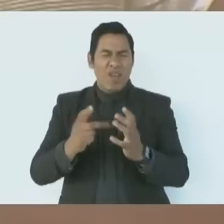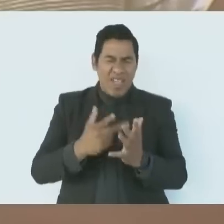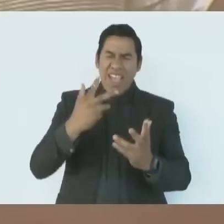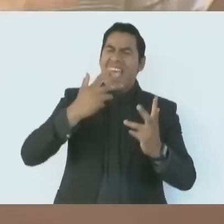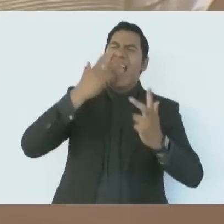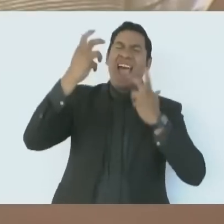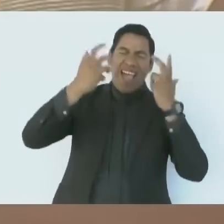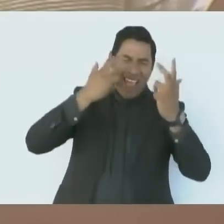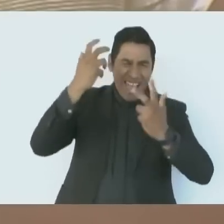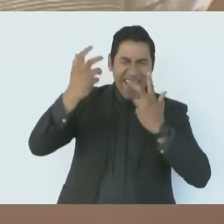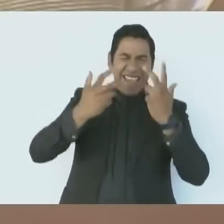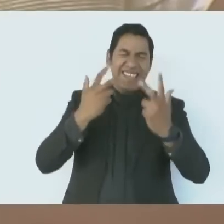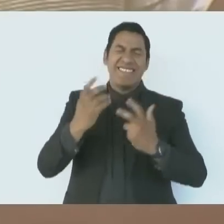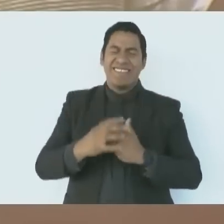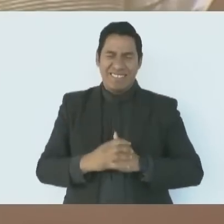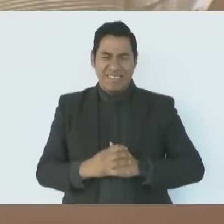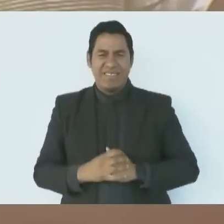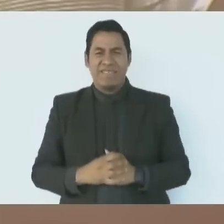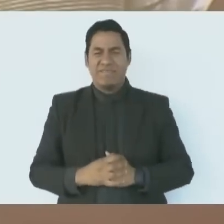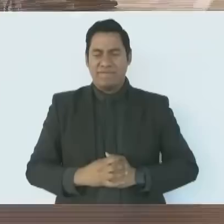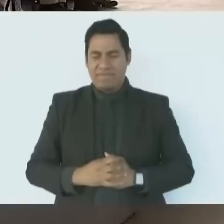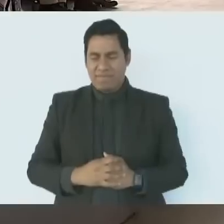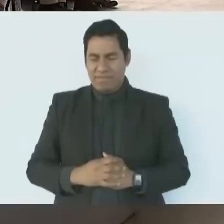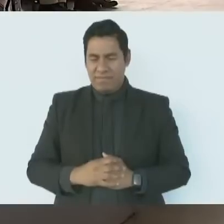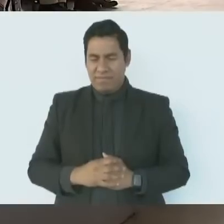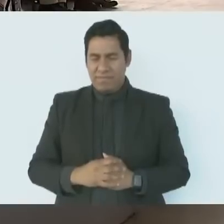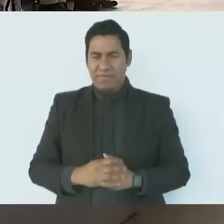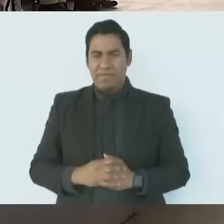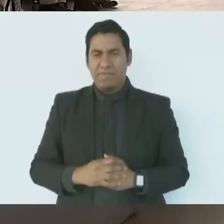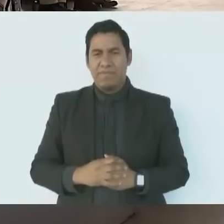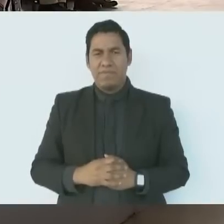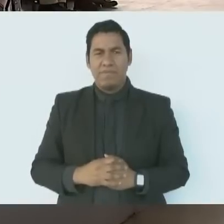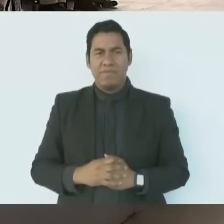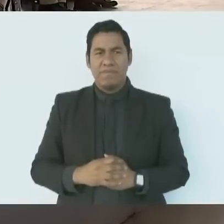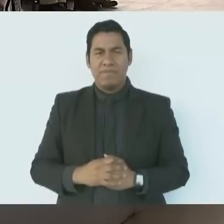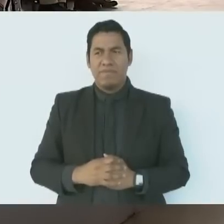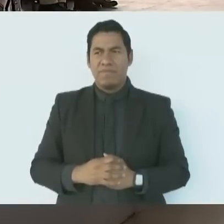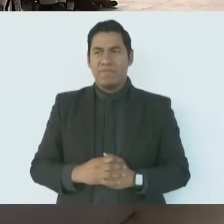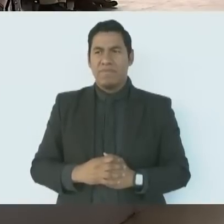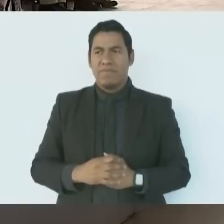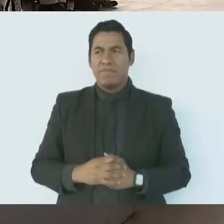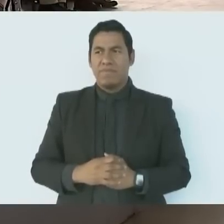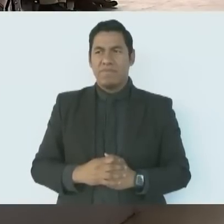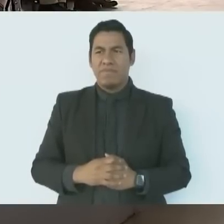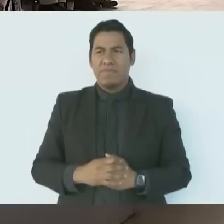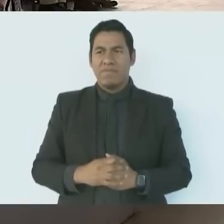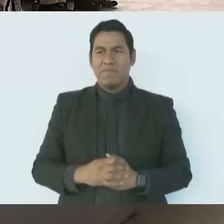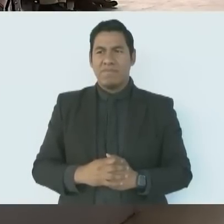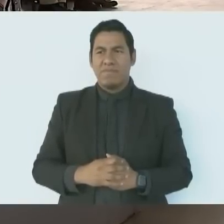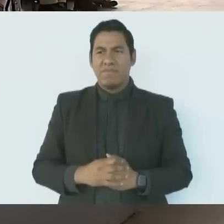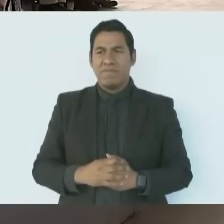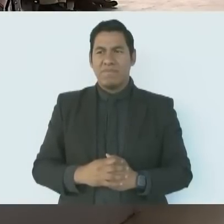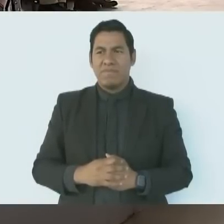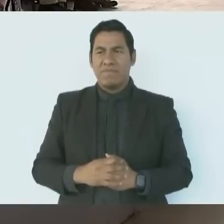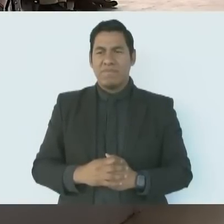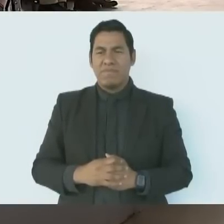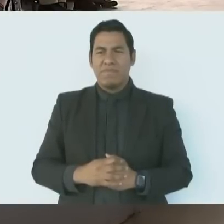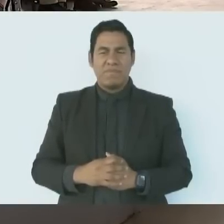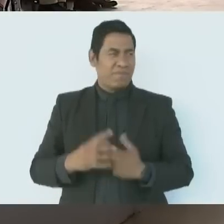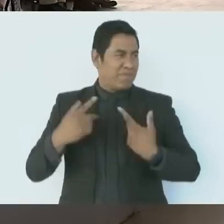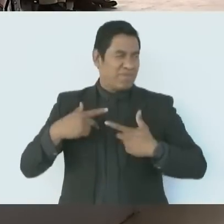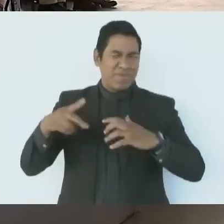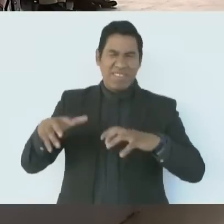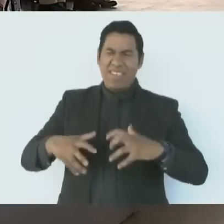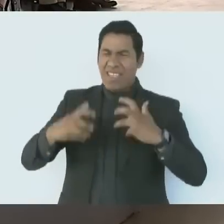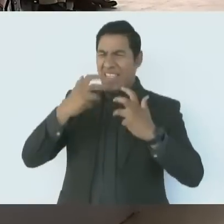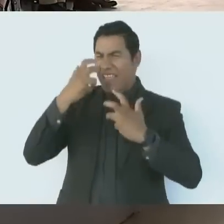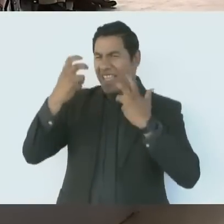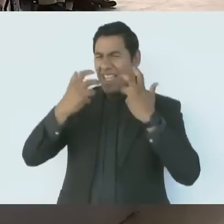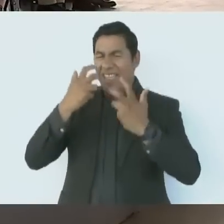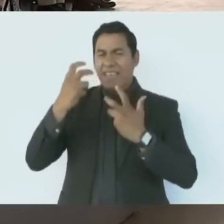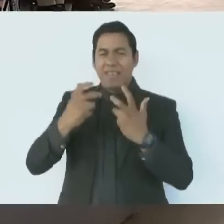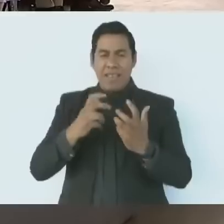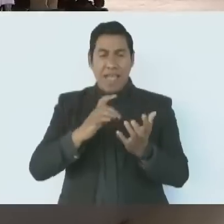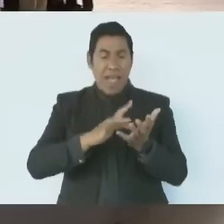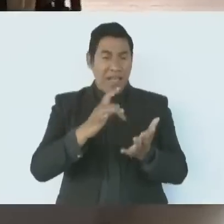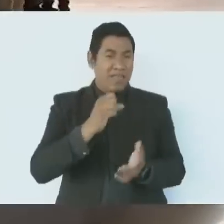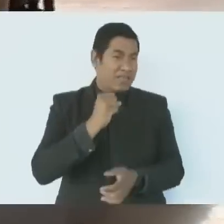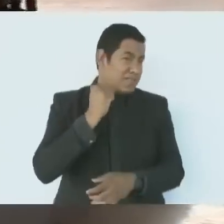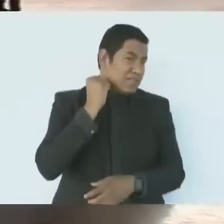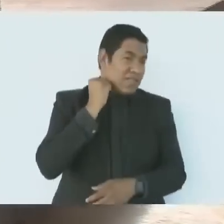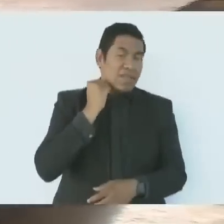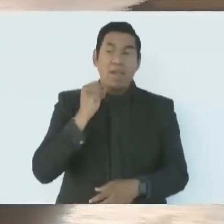[Aplausos] Julieta los diputados federales a ver los diputados